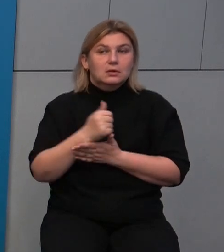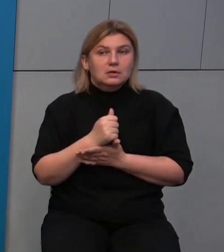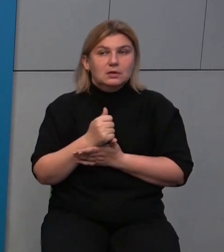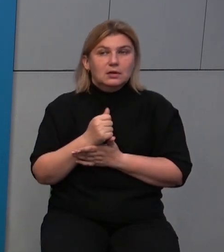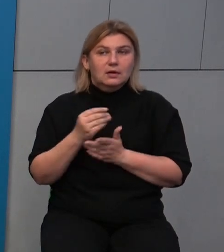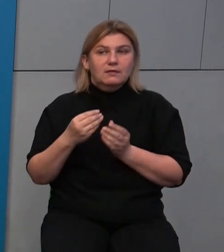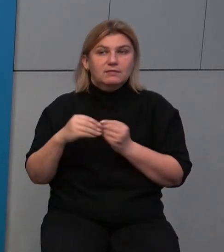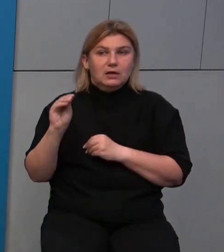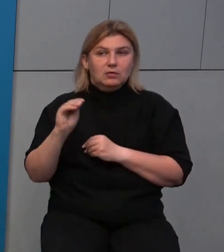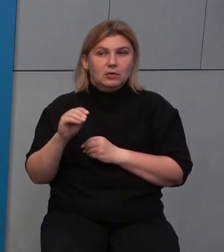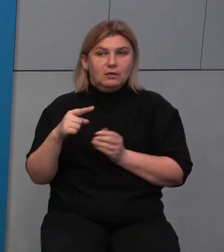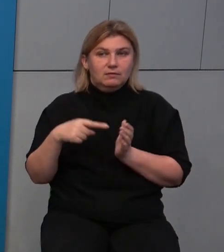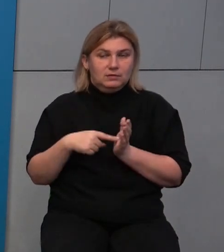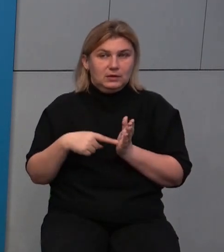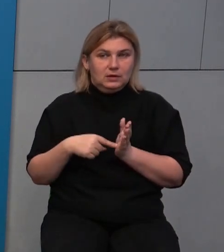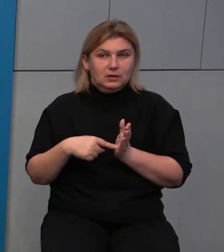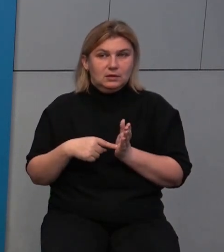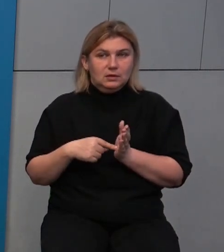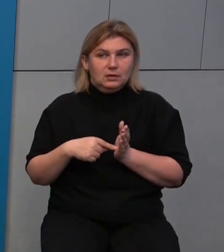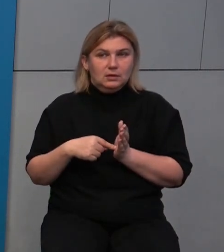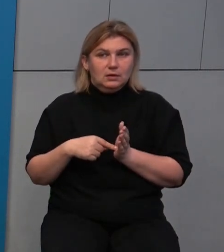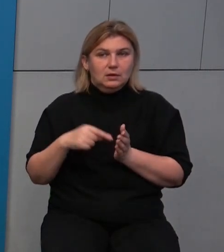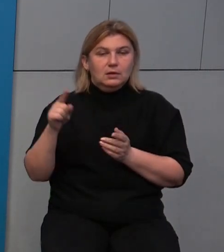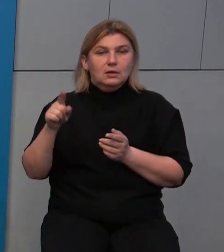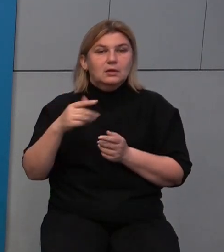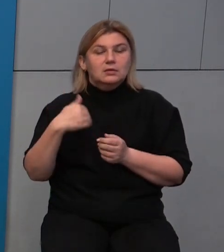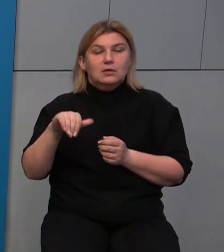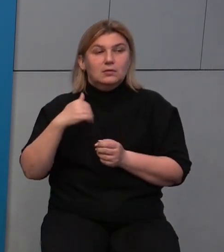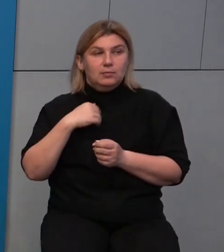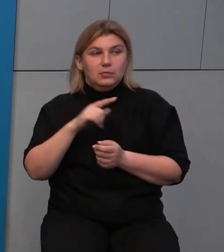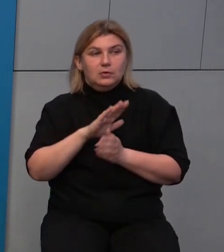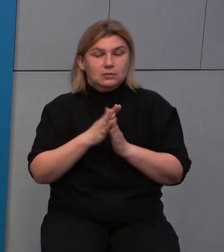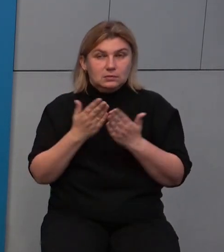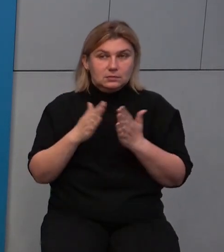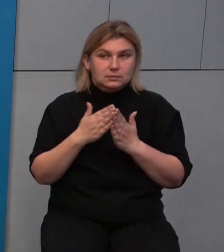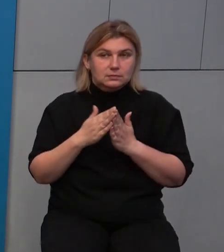wówczas i co nie zmieściło się w tamtej książce, bo tamta dotyczyła tylko okresu